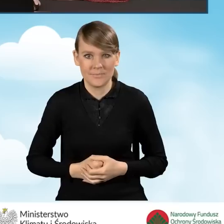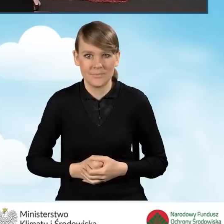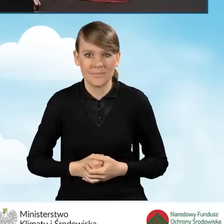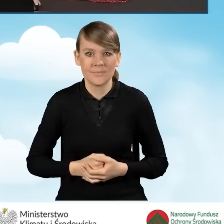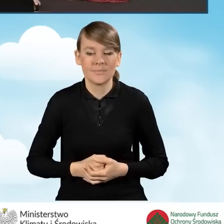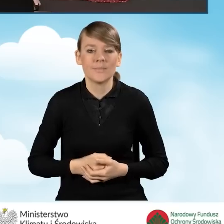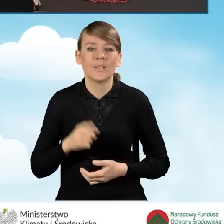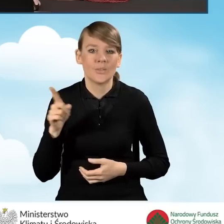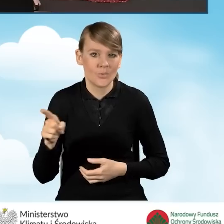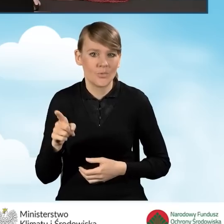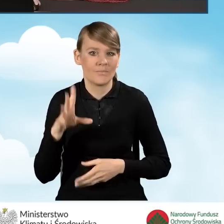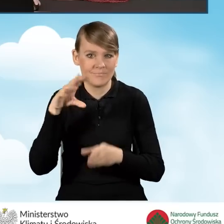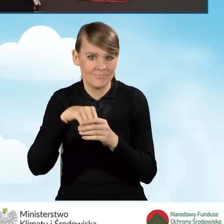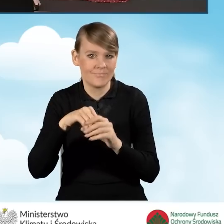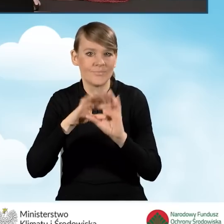Formularz zapisuje nam dane.